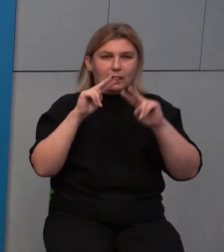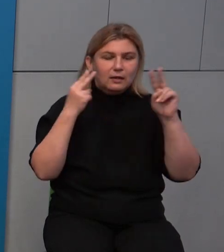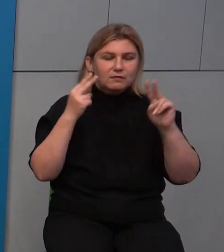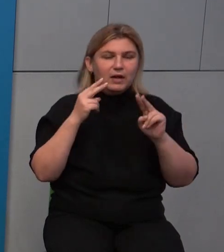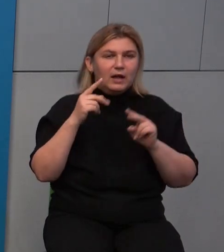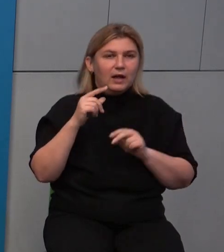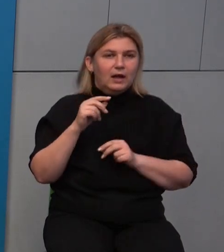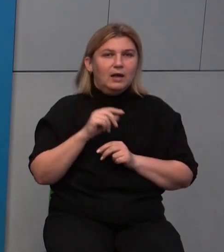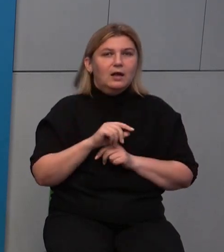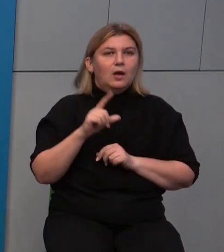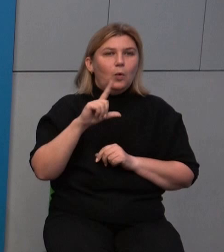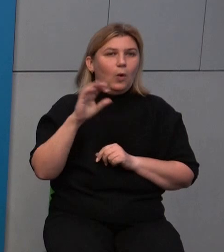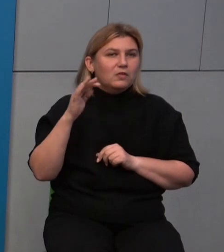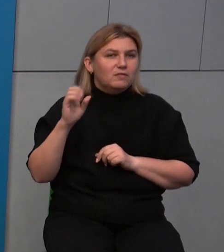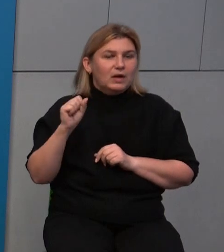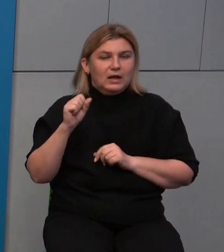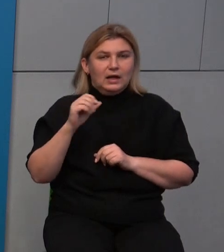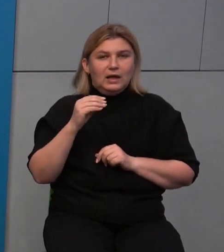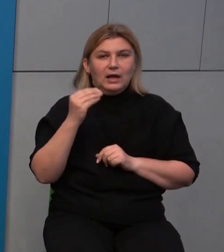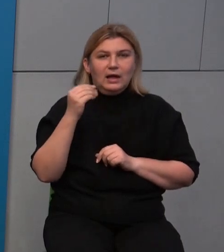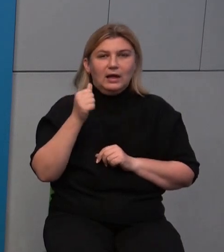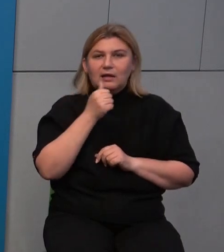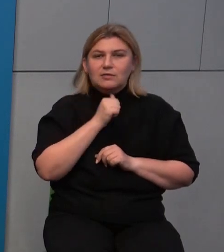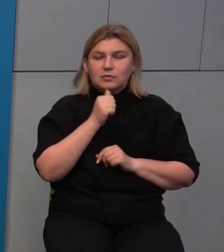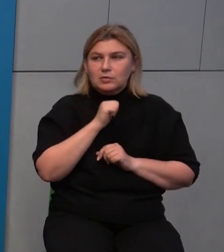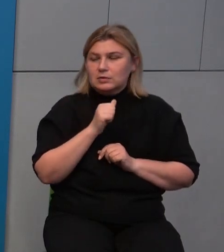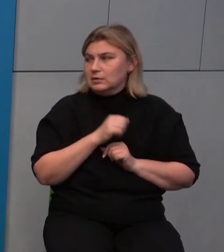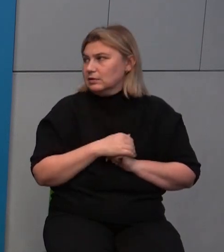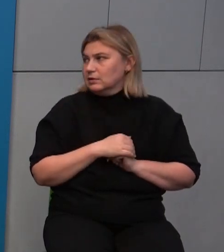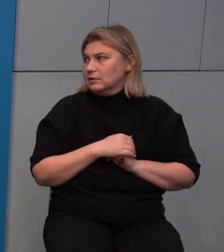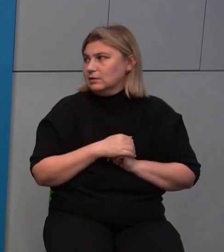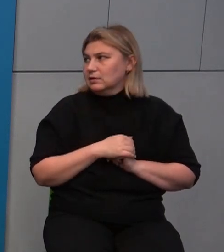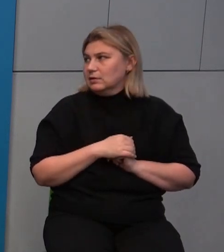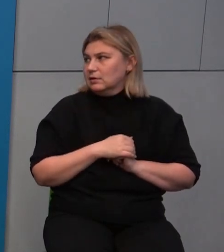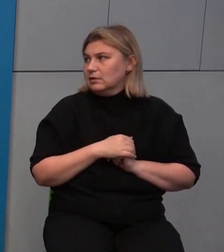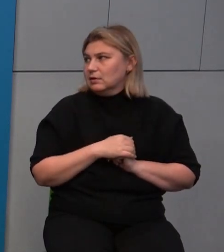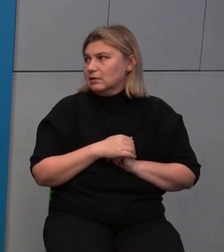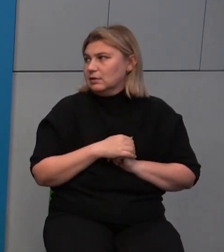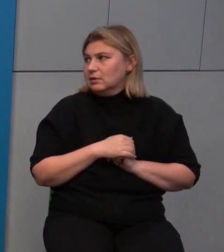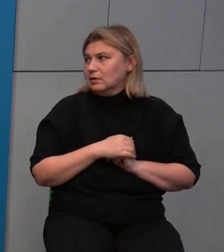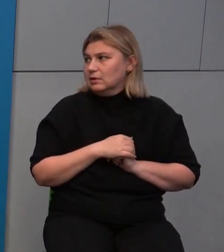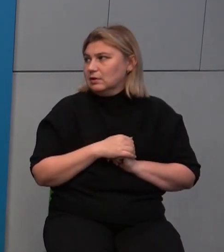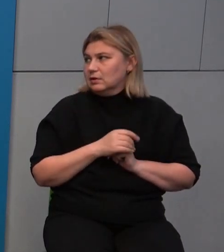bo to jest taki fragment, według mnie, dla mnie mało znany